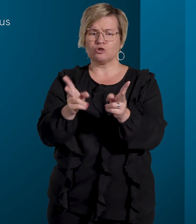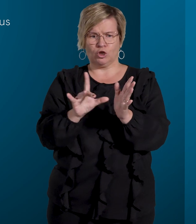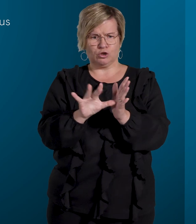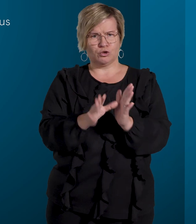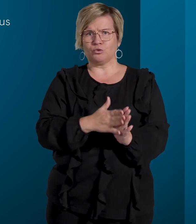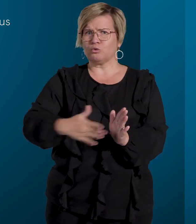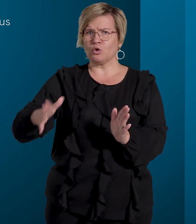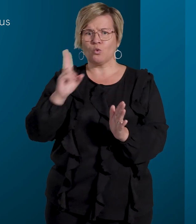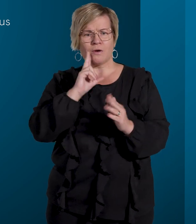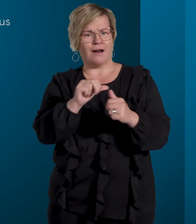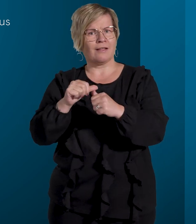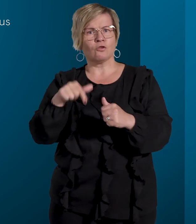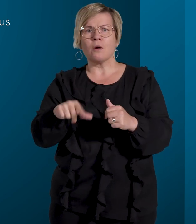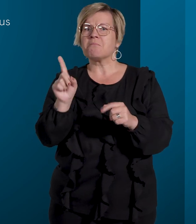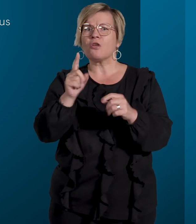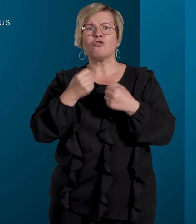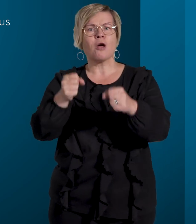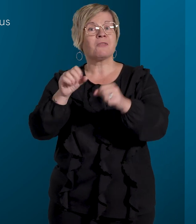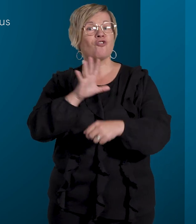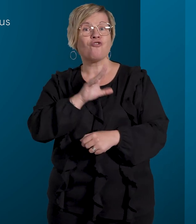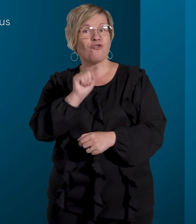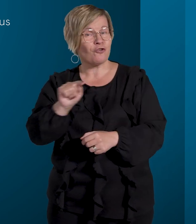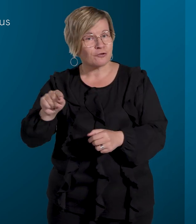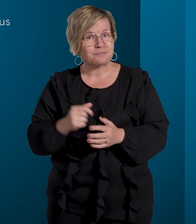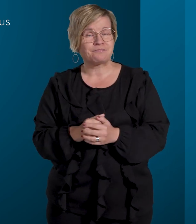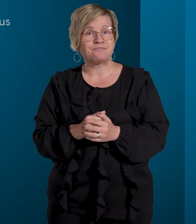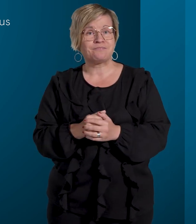sekä syksyn aikana järjestettävää toimintaa.